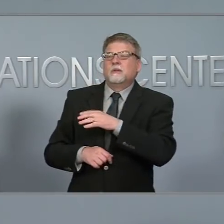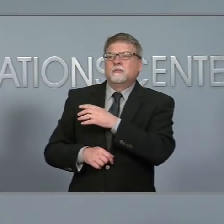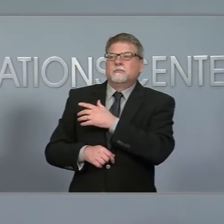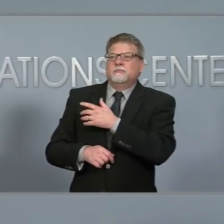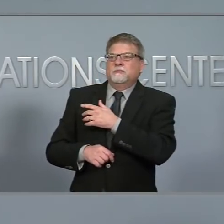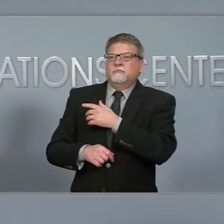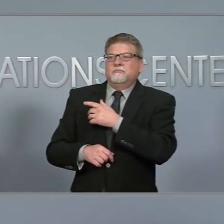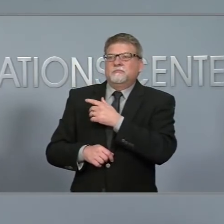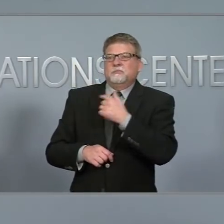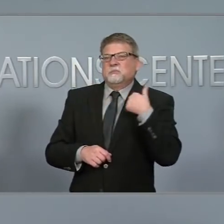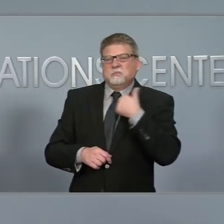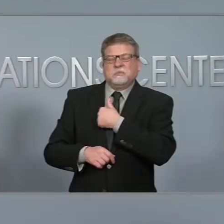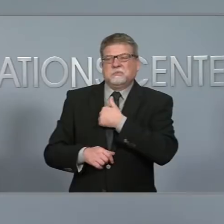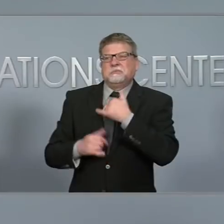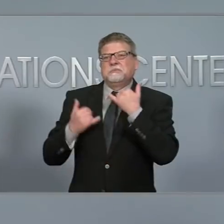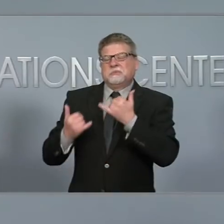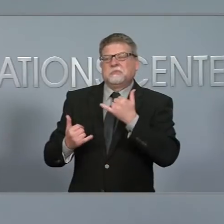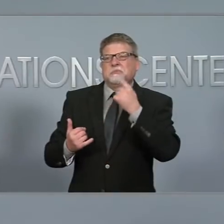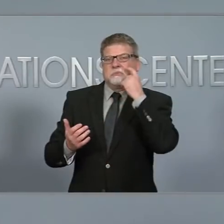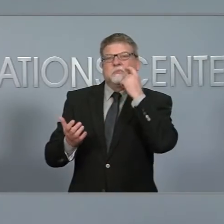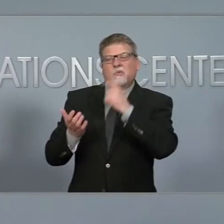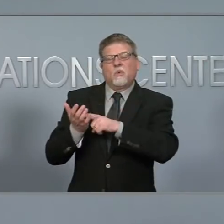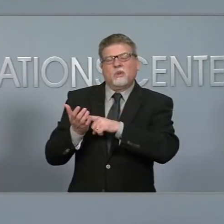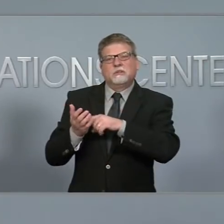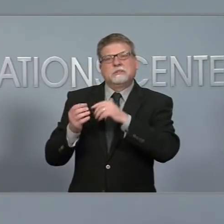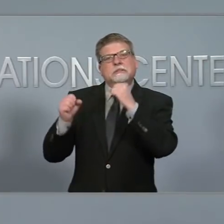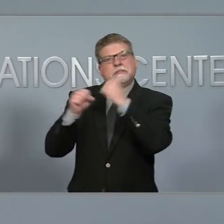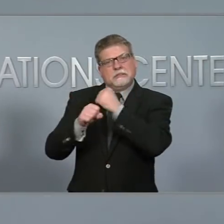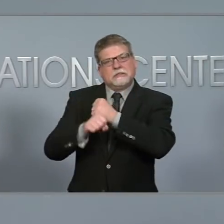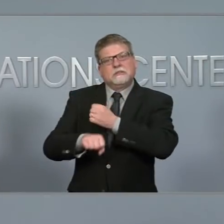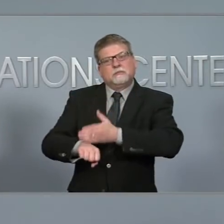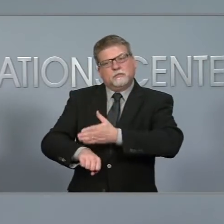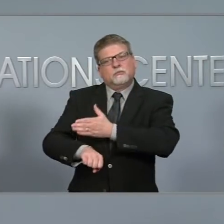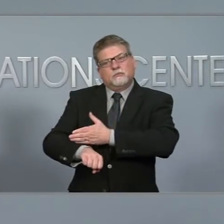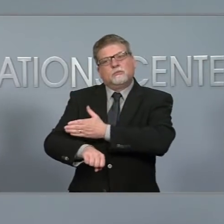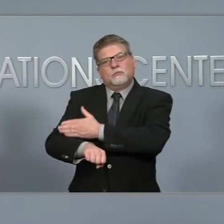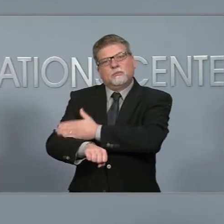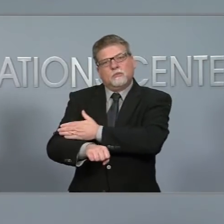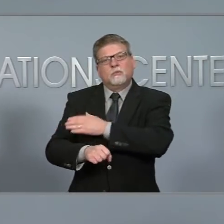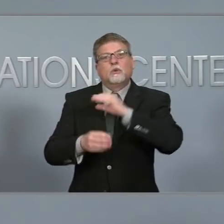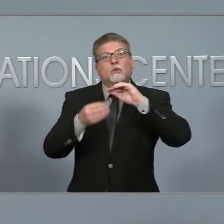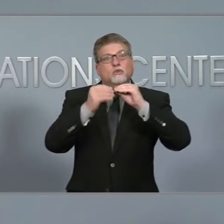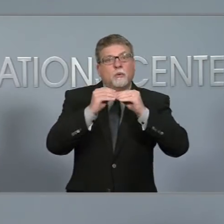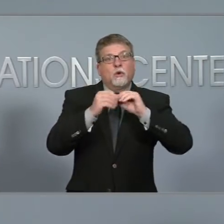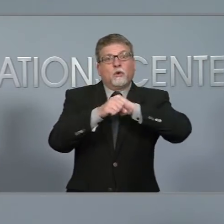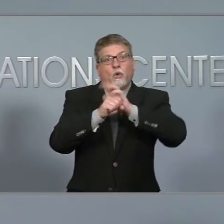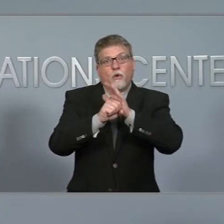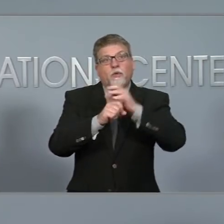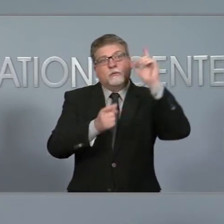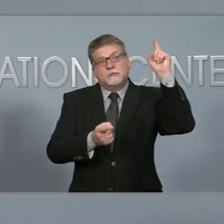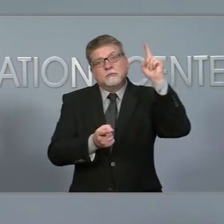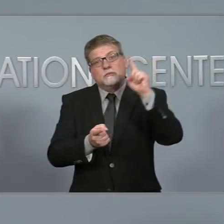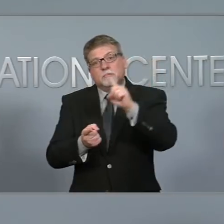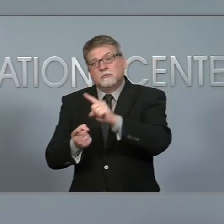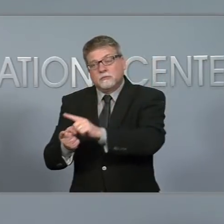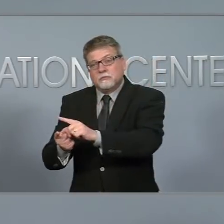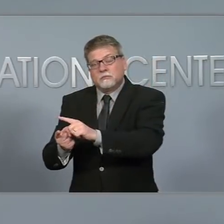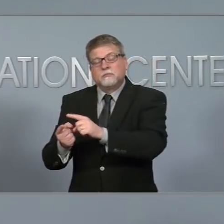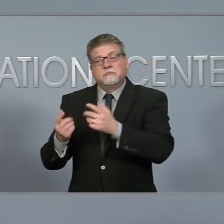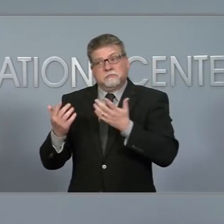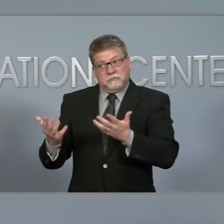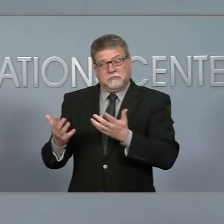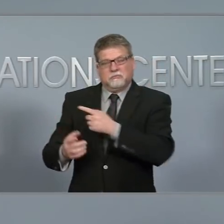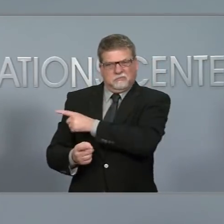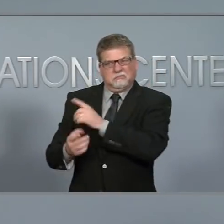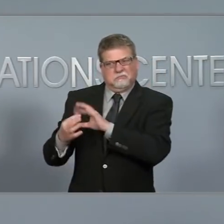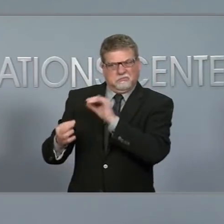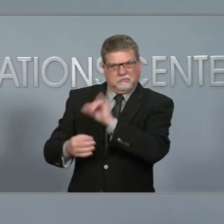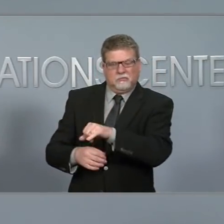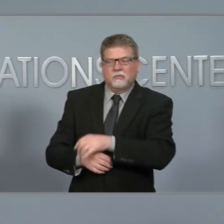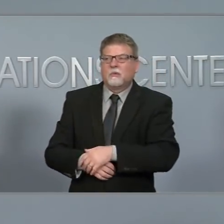leves.